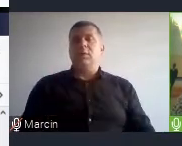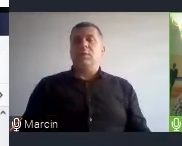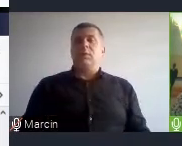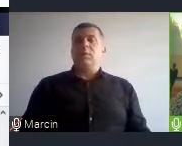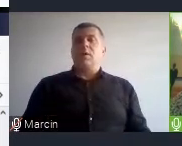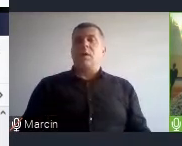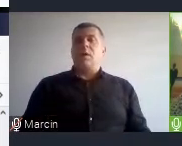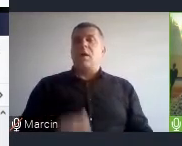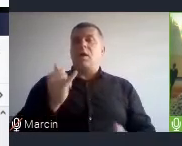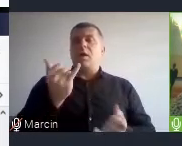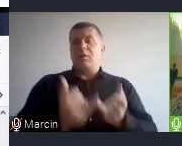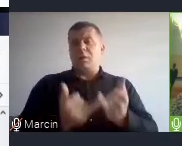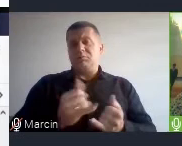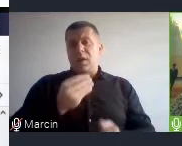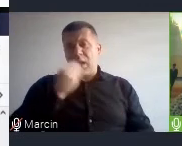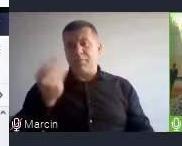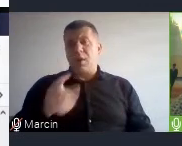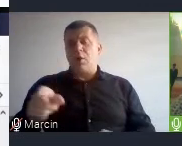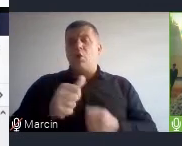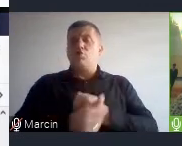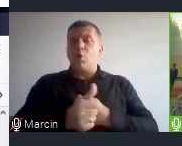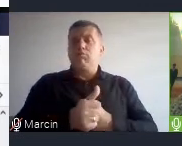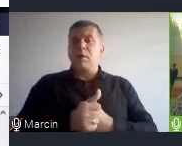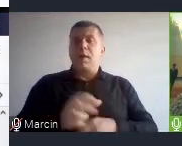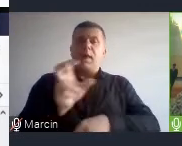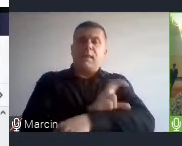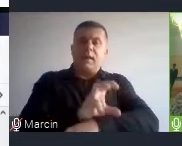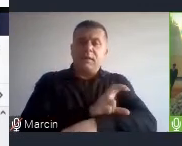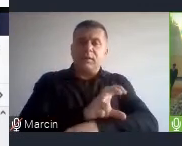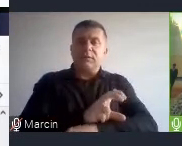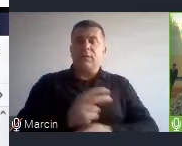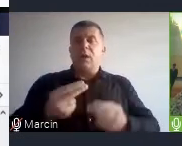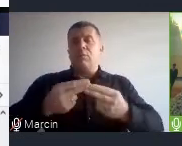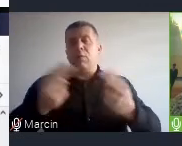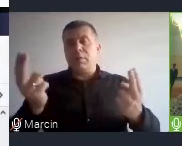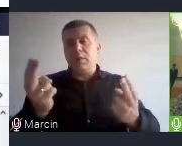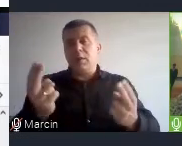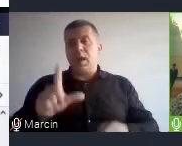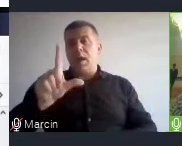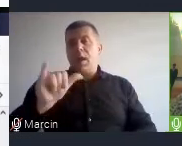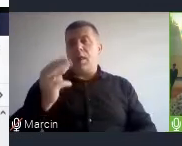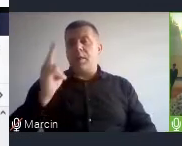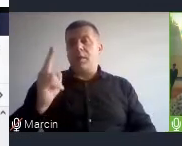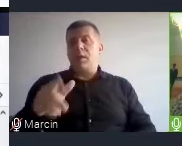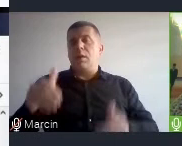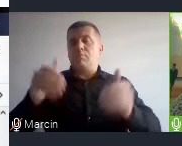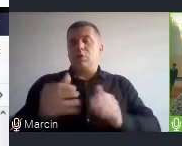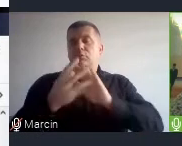a jeszcze lepiej, abyście Państwo dokumentacje techniczne publikowali pod linkiem z możliwością ściągnięcia.